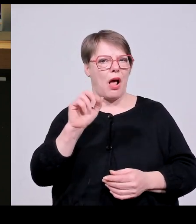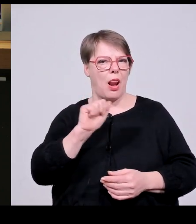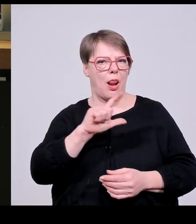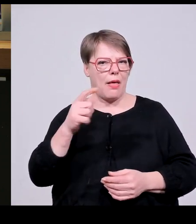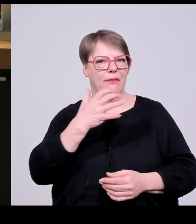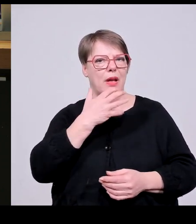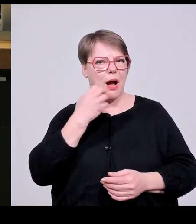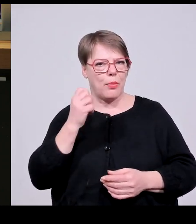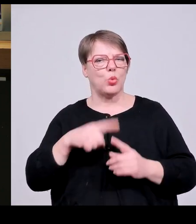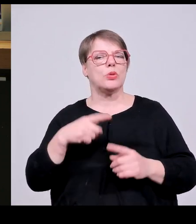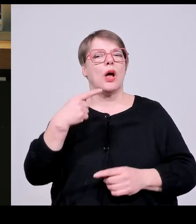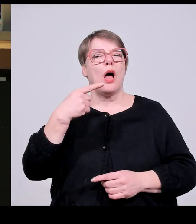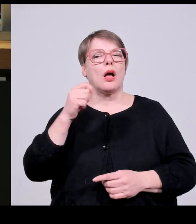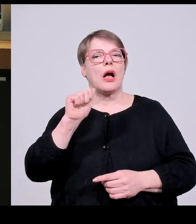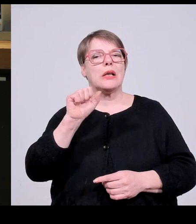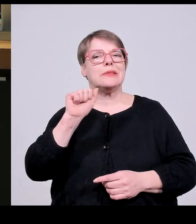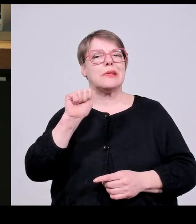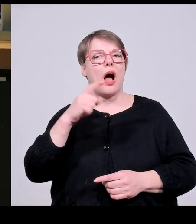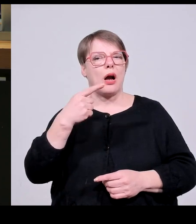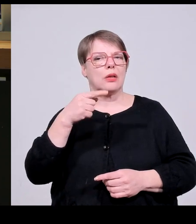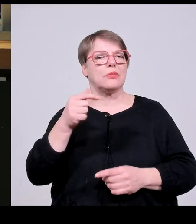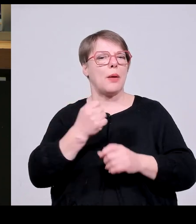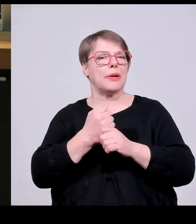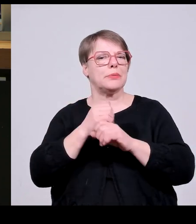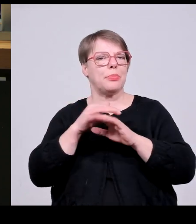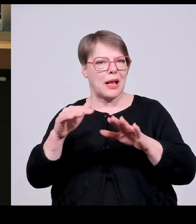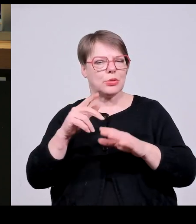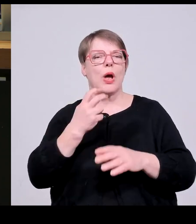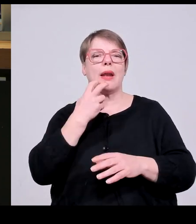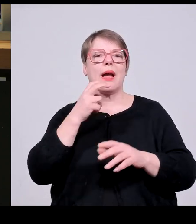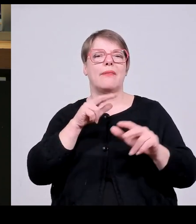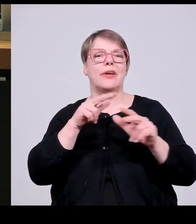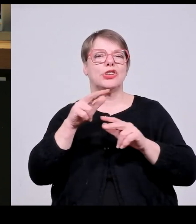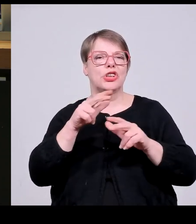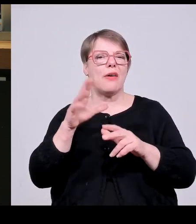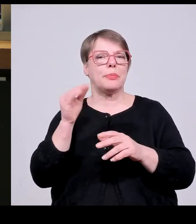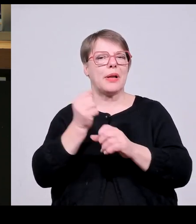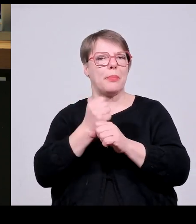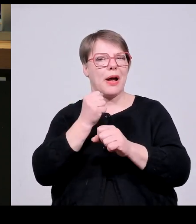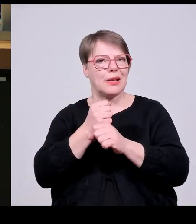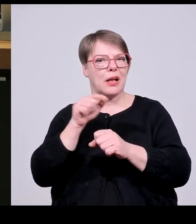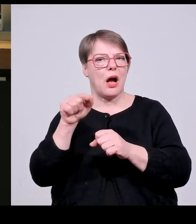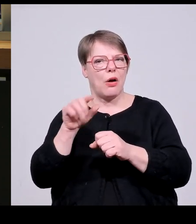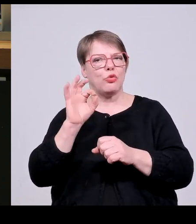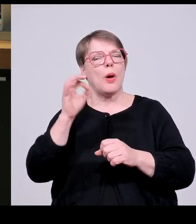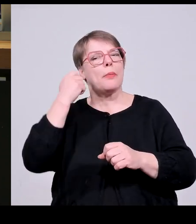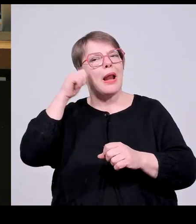Mit der Rekommunalisierung des Gas und Wärme Netz wollen wir die Energiewende schnell fahren bringen. Diese Koalition will